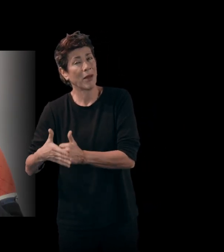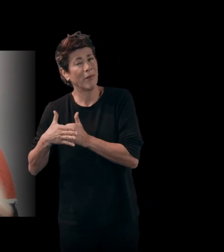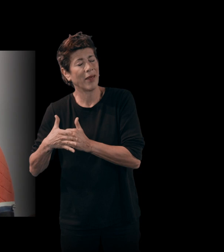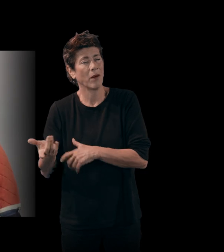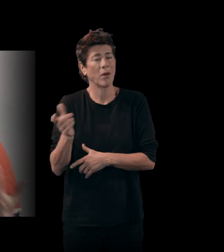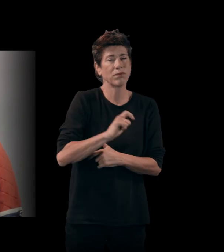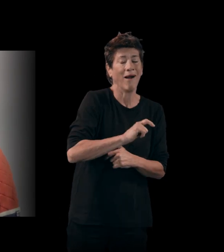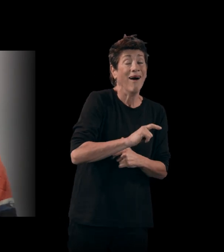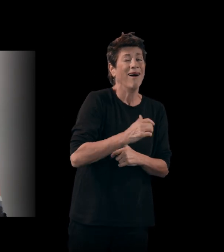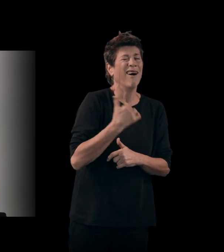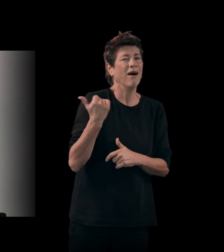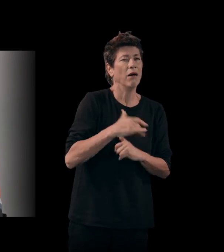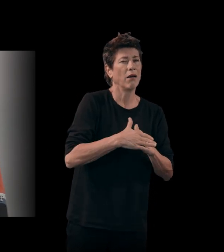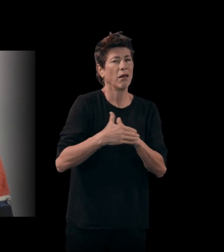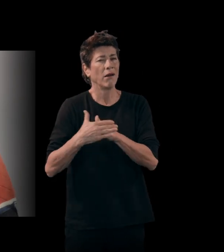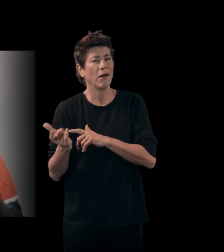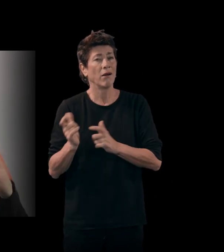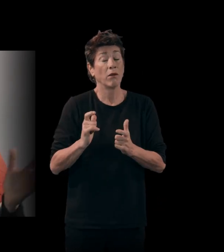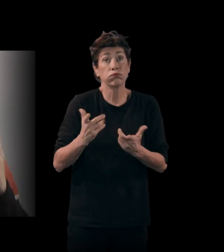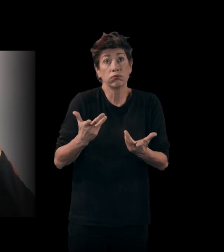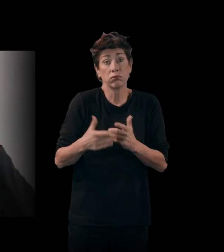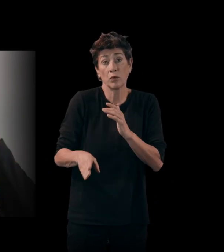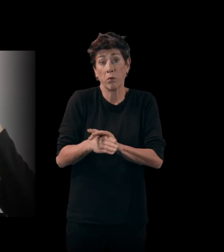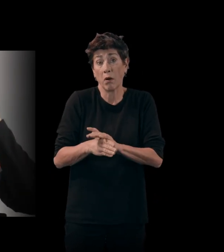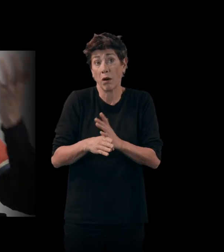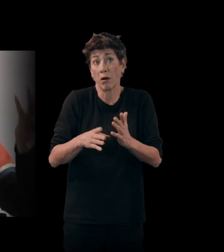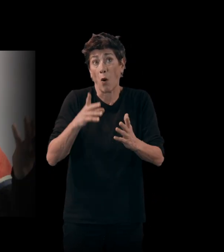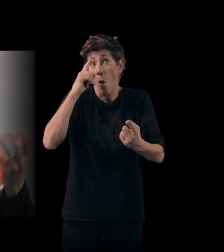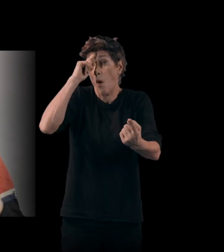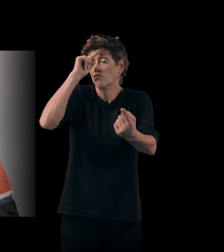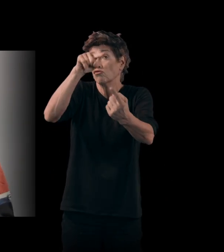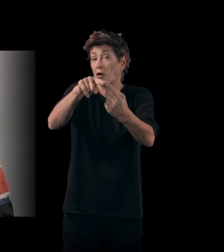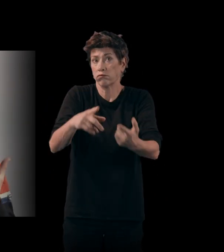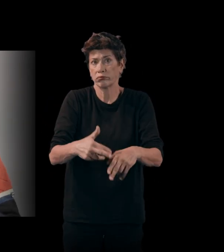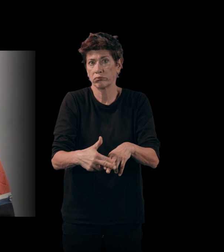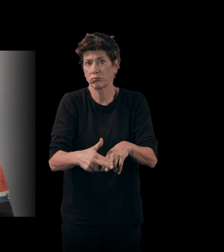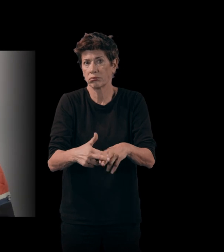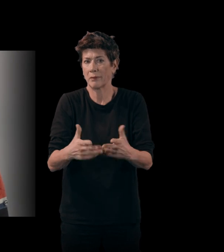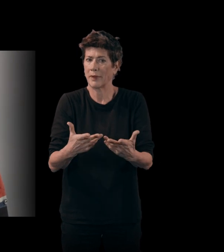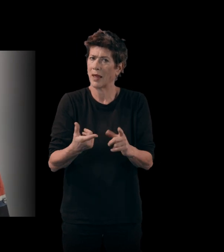Au départ, je n’avais pas d’objets en tête, mais c’était important de faire les deux.